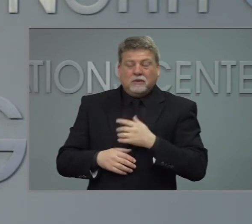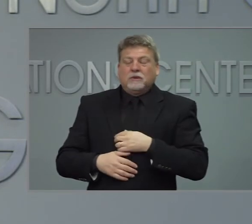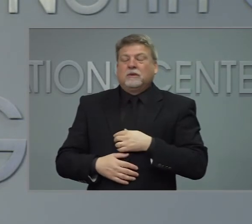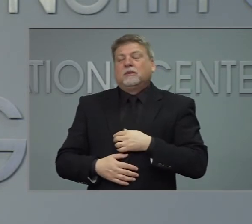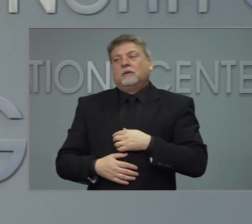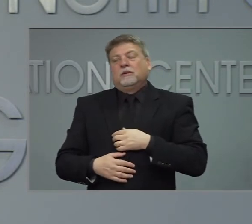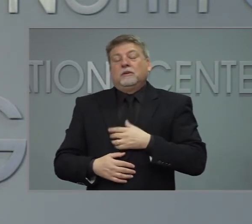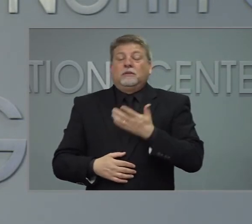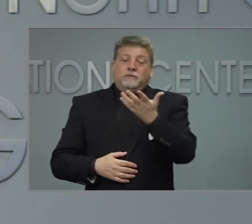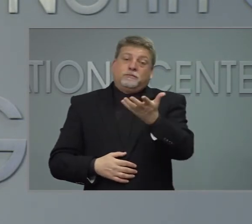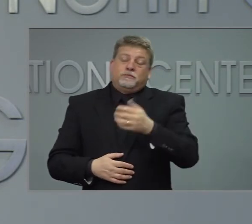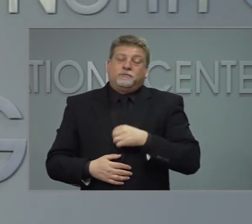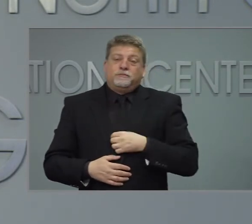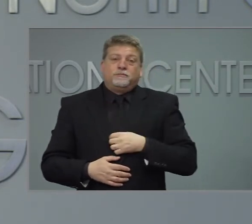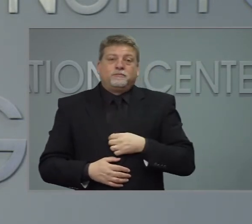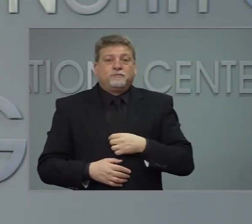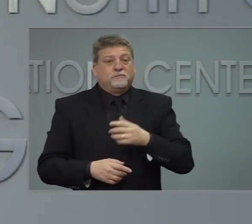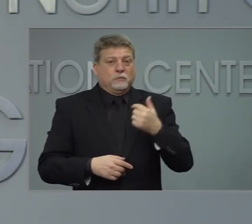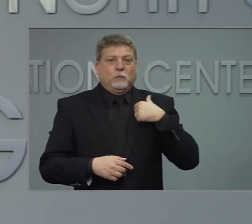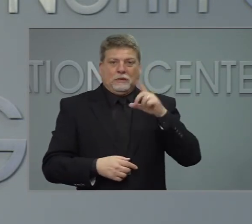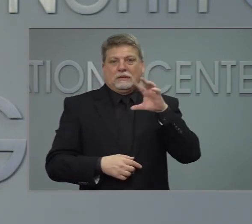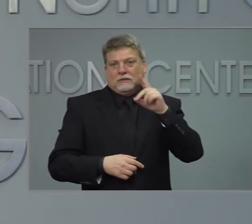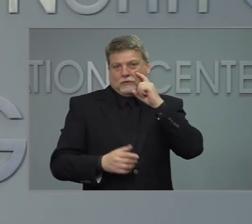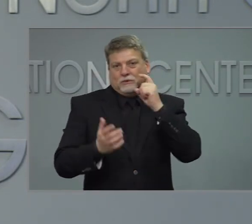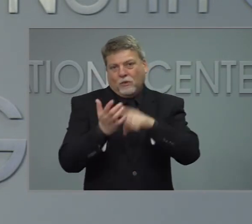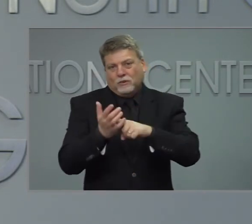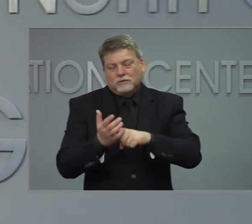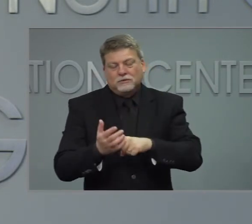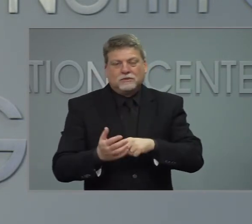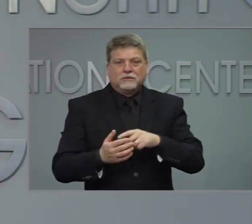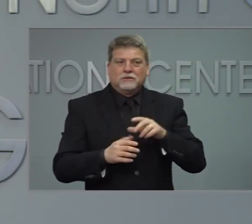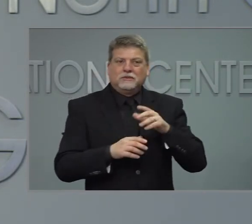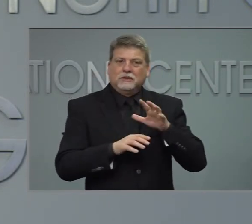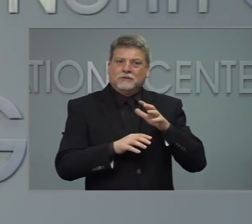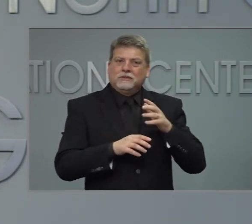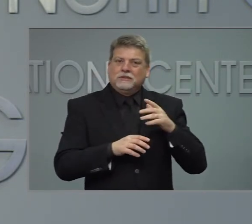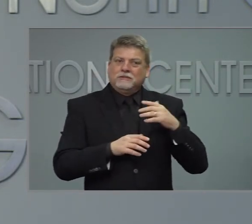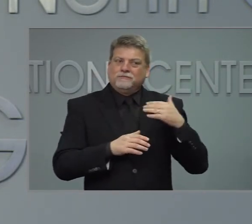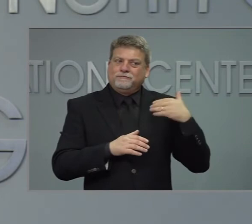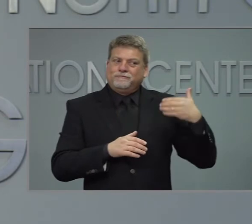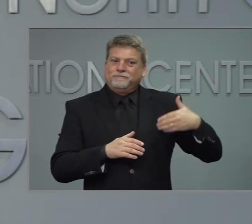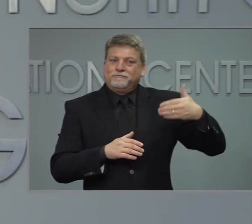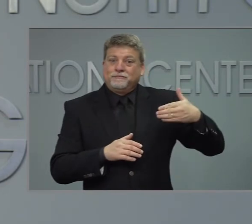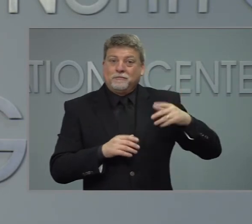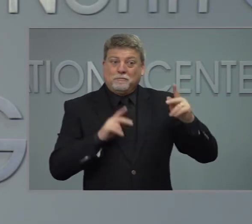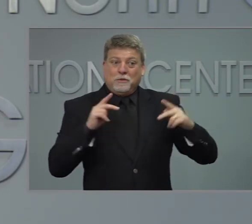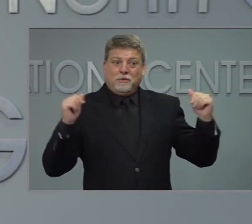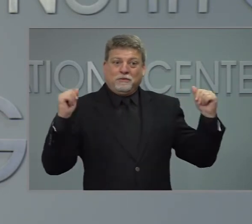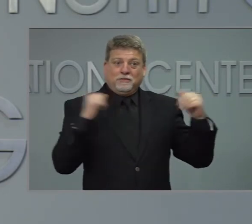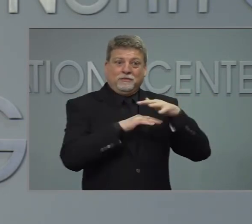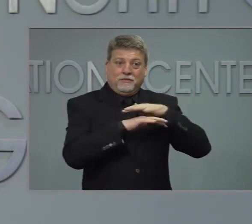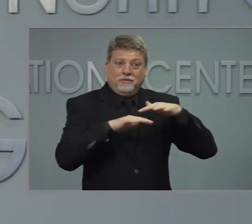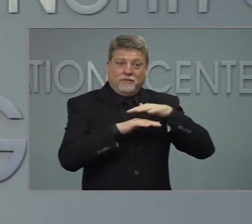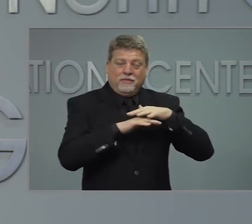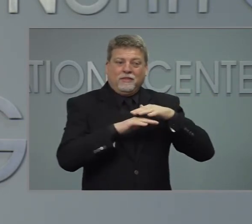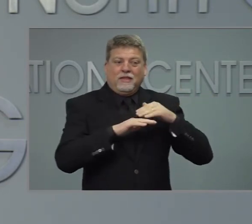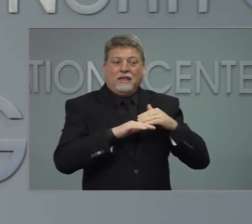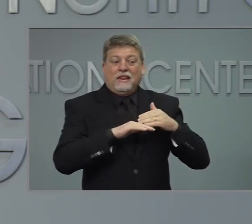Respuesta, hemos visto que este virus se transmite cuando las personas se reúnen incluso. El.